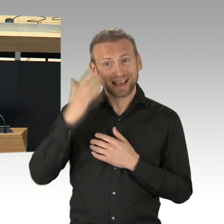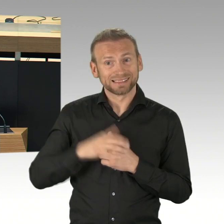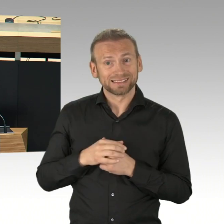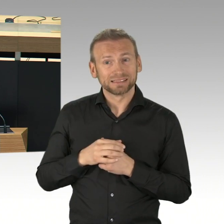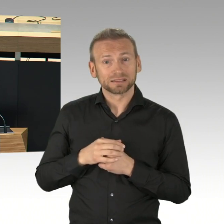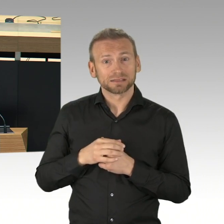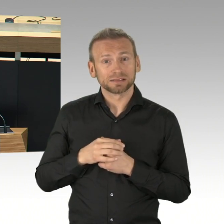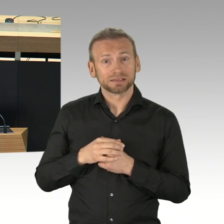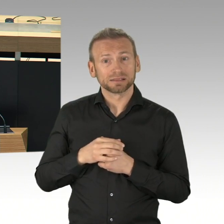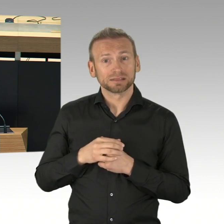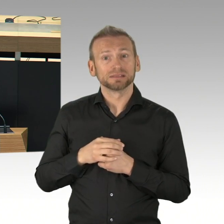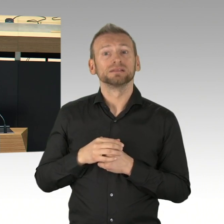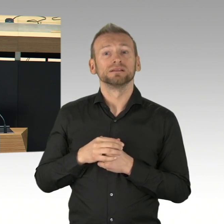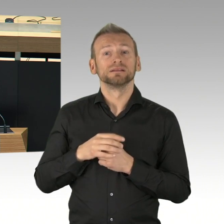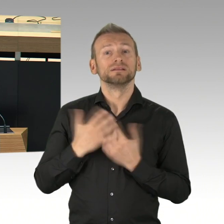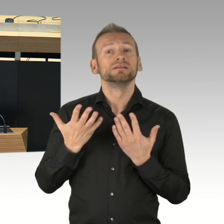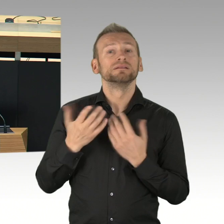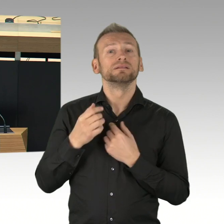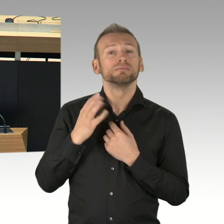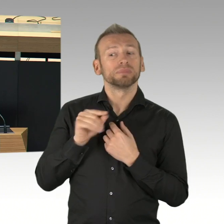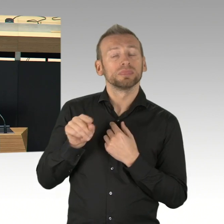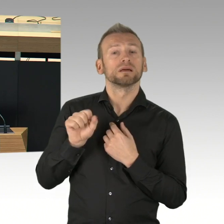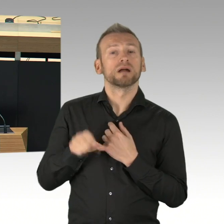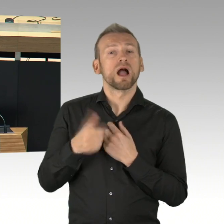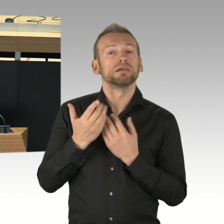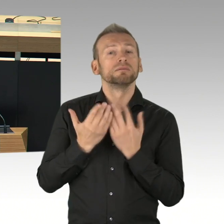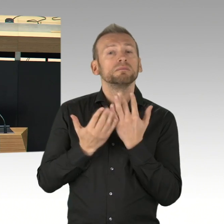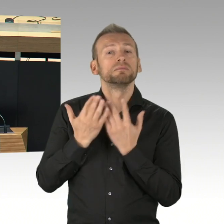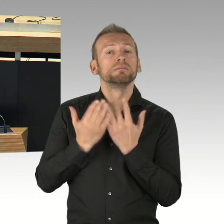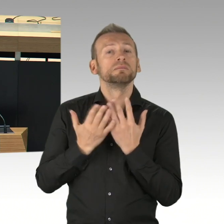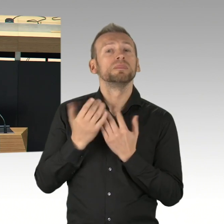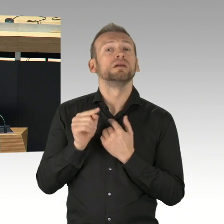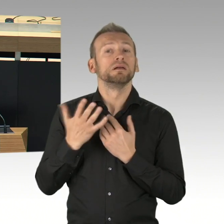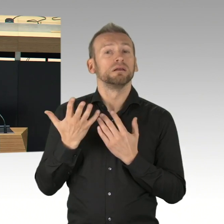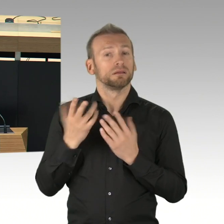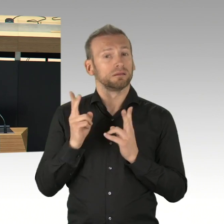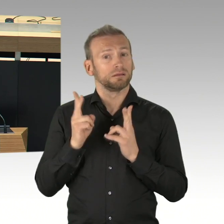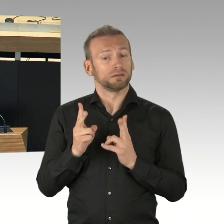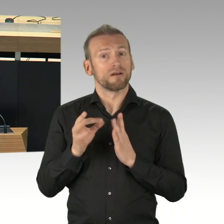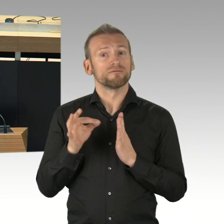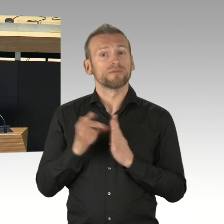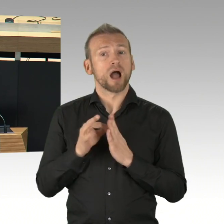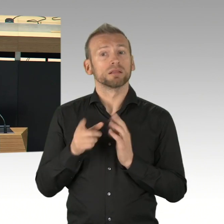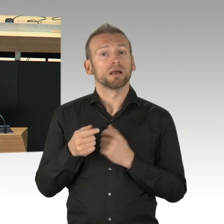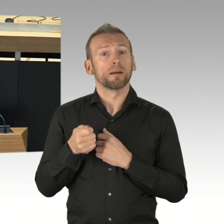und ziehen sich dann ganz schnell zurück. Das ist das, was Sie hier veranstalten. Und jetzt schauen wir uns mal die Rahmenbedingungen an.